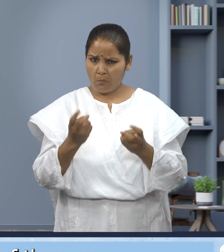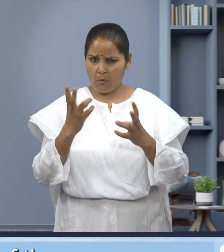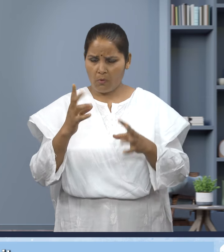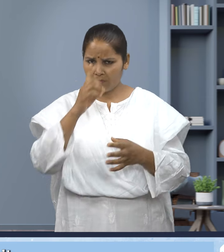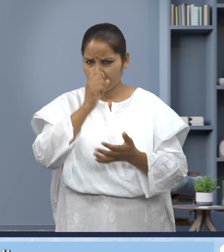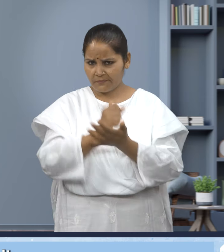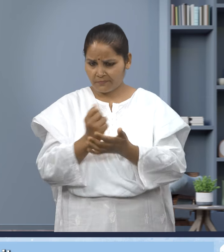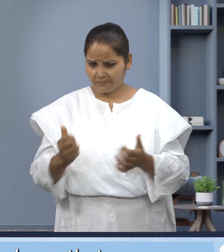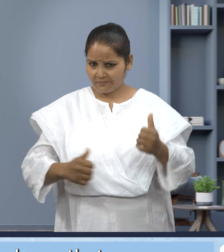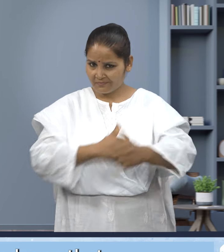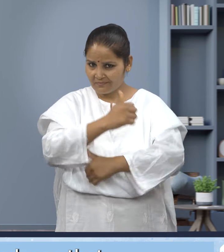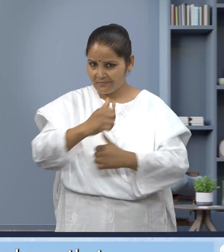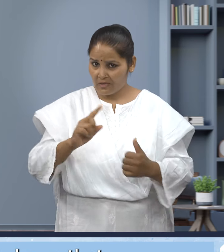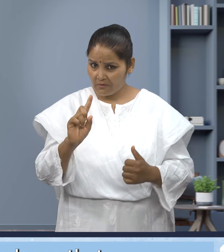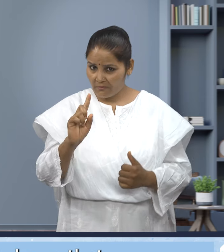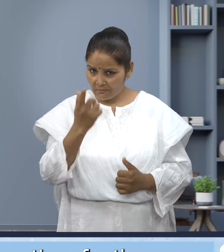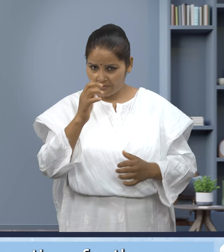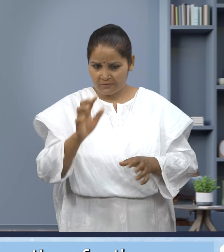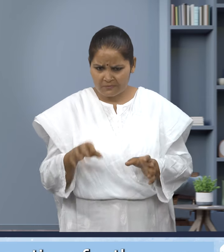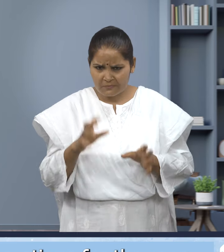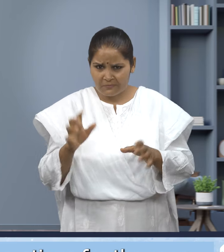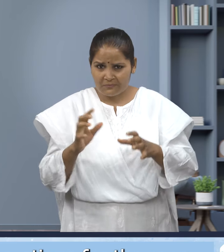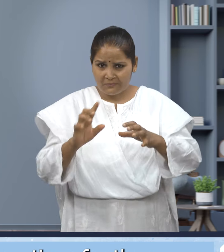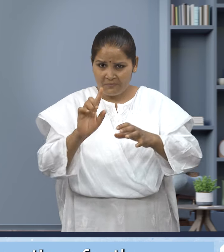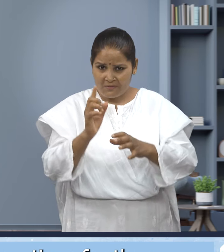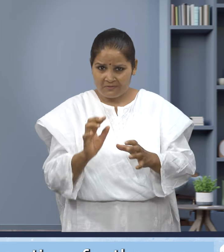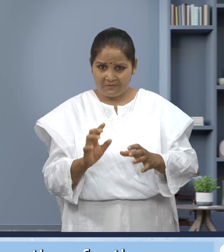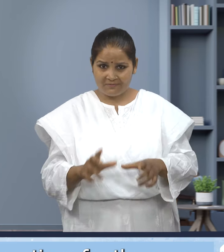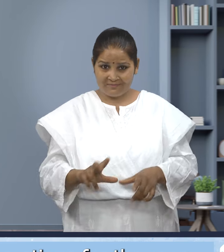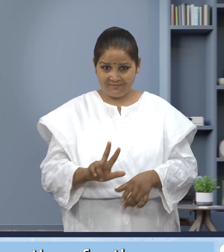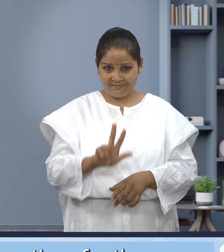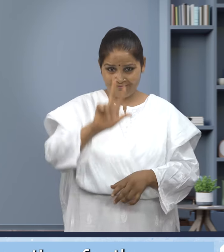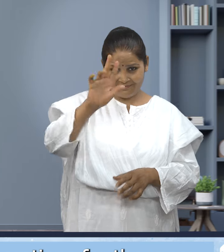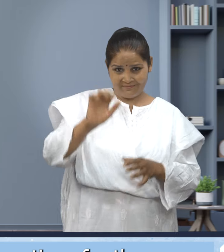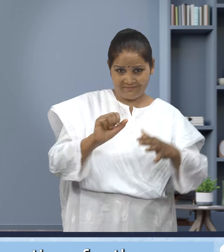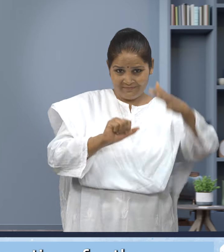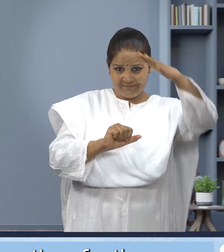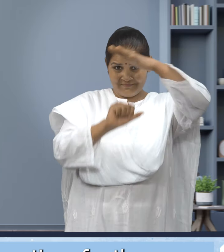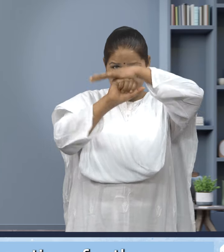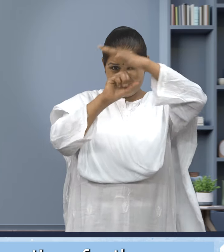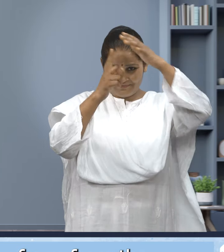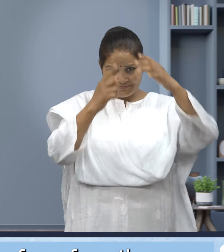అంతే, ఇంకేంటి! అందరూ పందెం కోసం సిద్ధమవ్వడం ప్రారంభించారు.